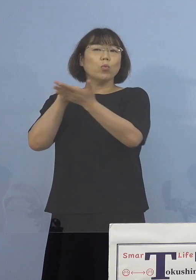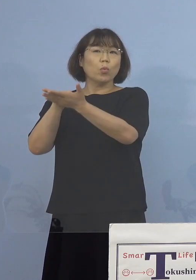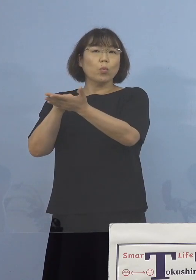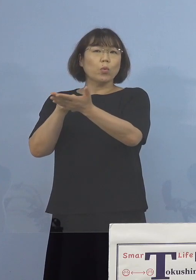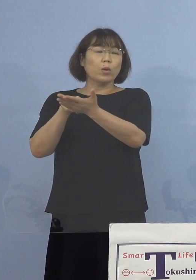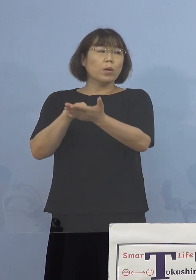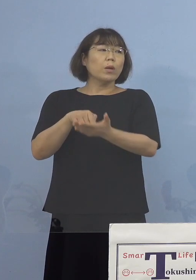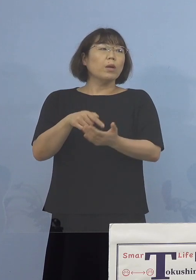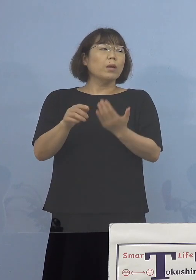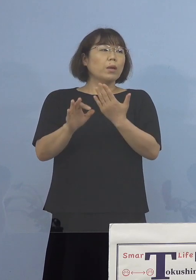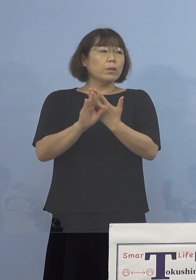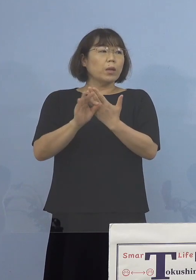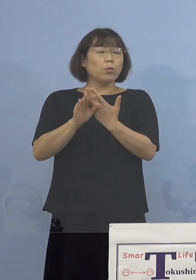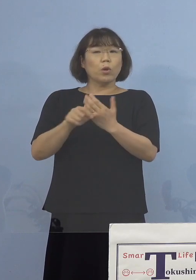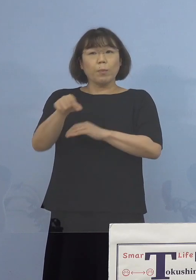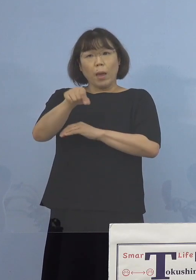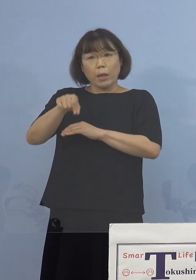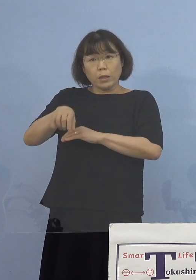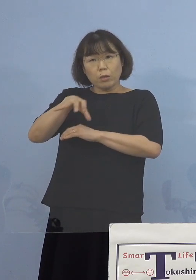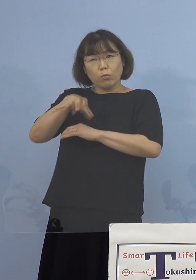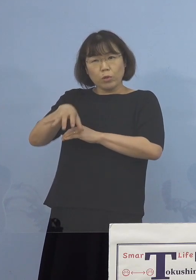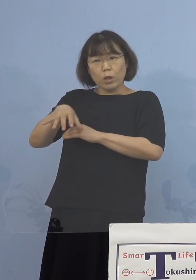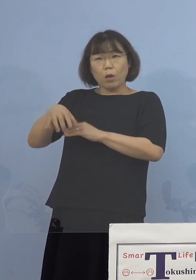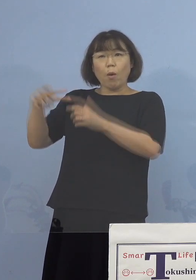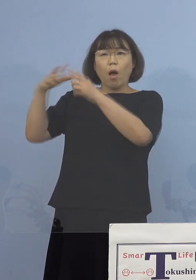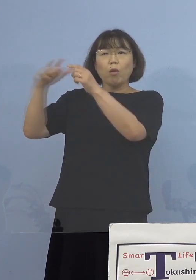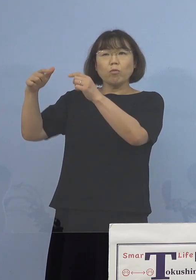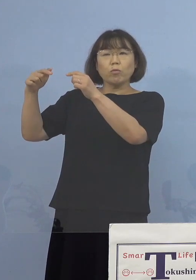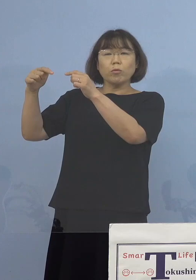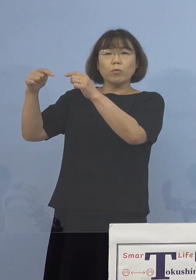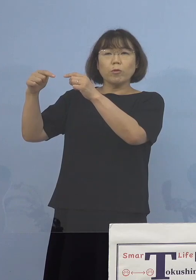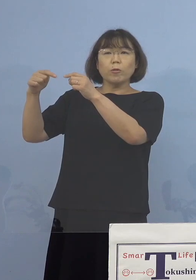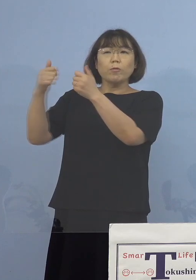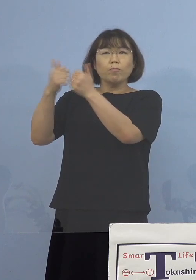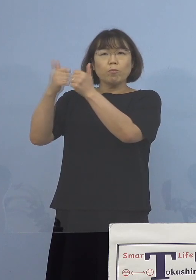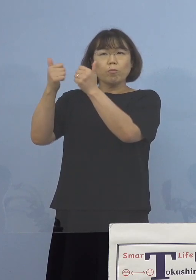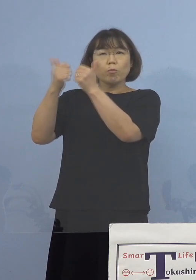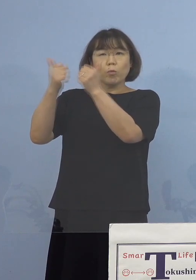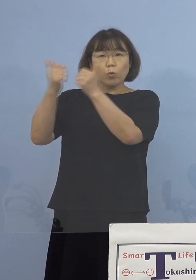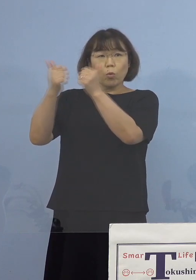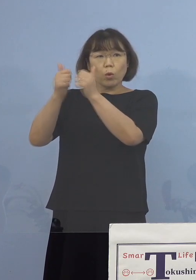もう国と協議したりとか そういう段階には入っているんですか